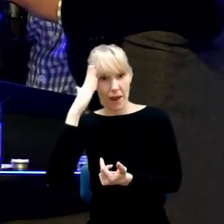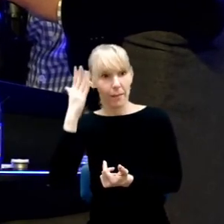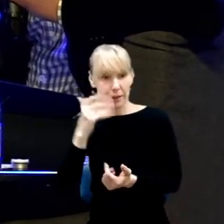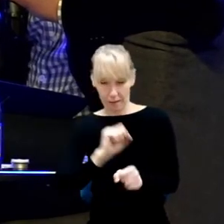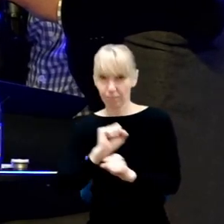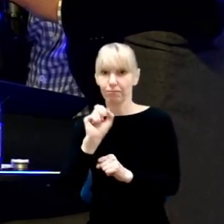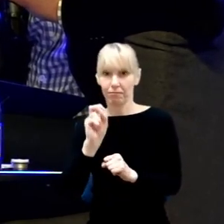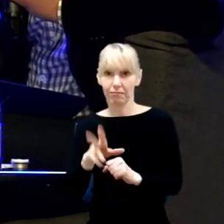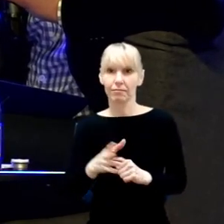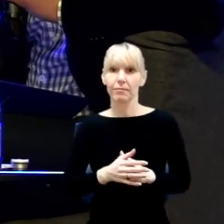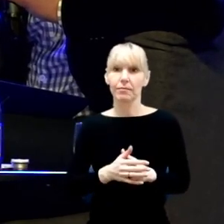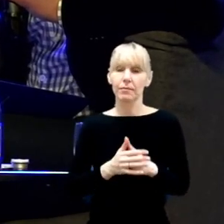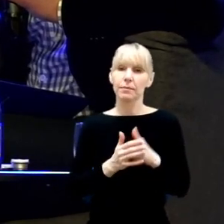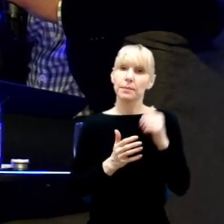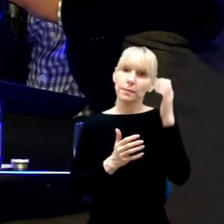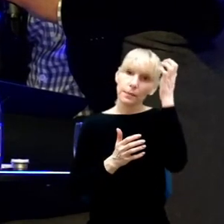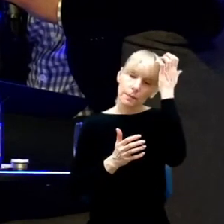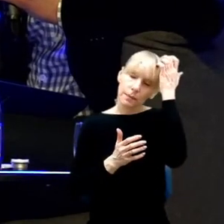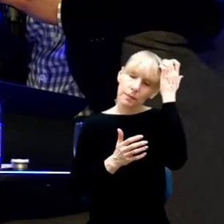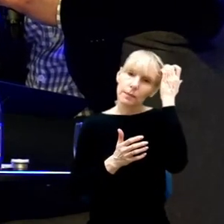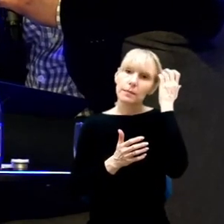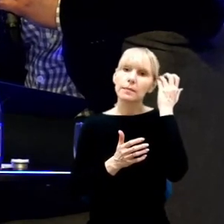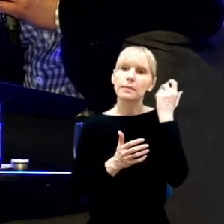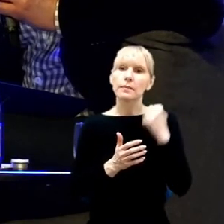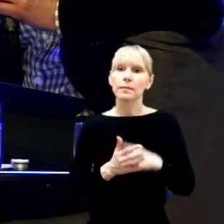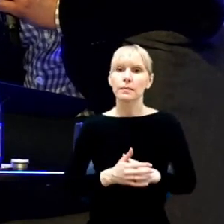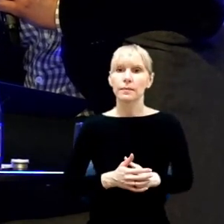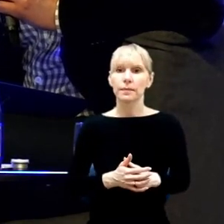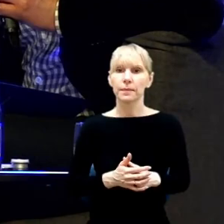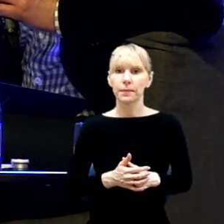na palcach kilku rąk, to wyszło 50 gmin, tak Kamilu?